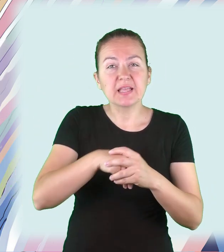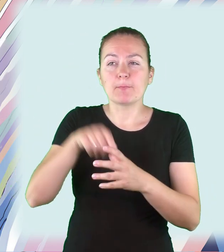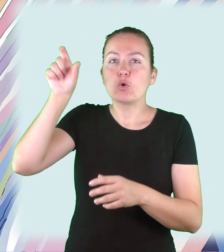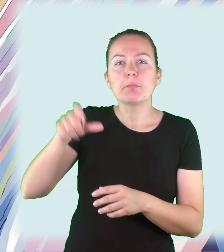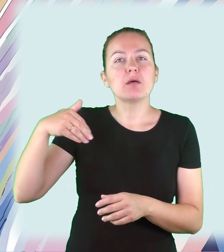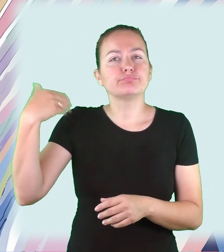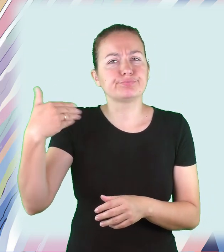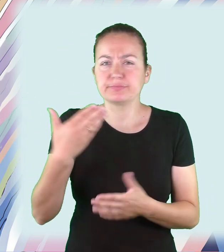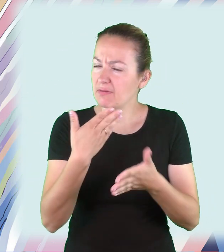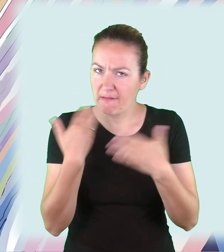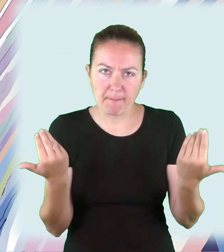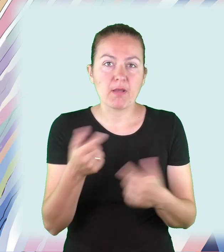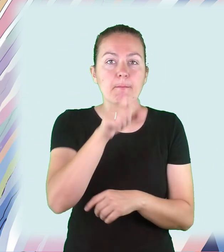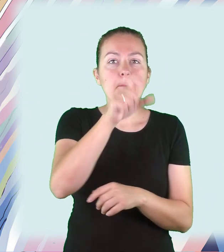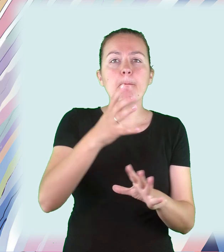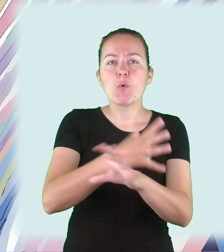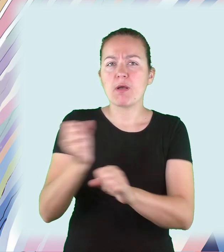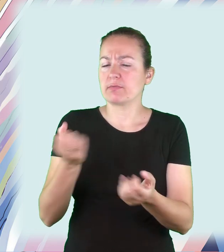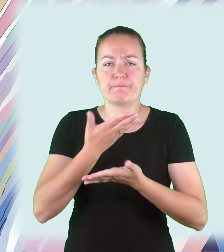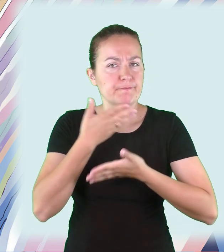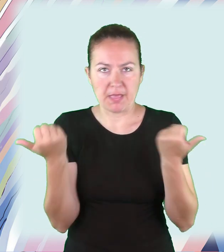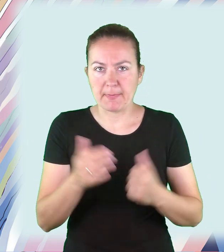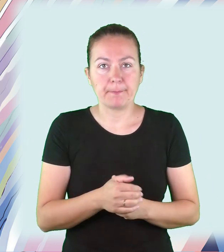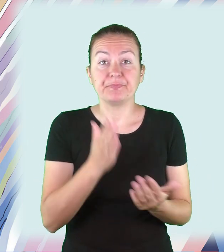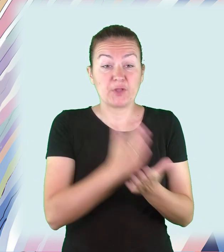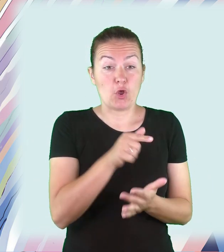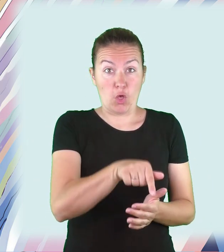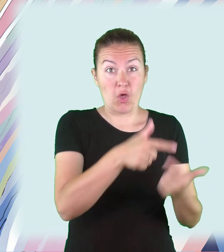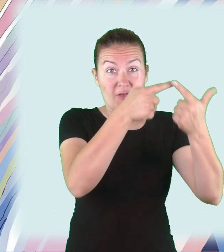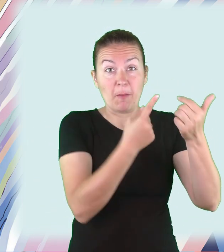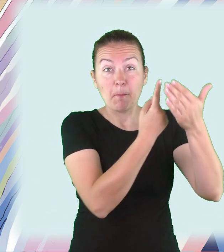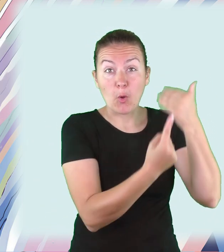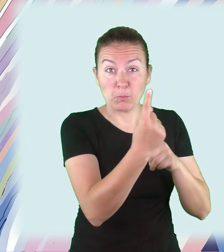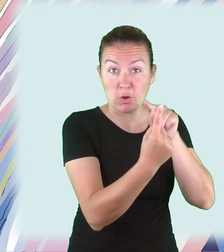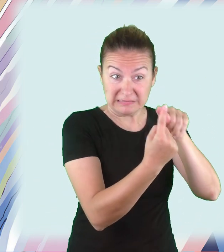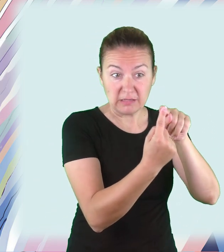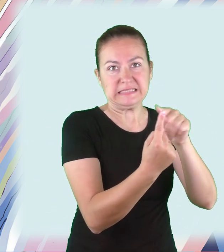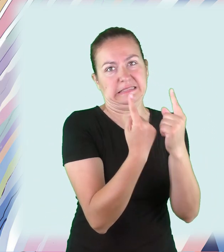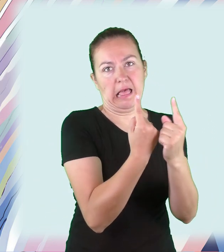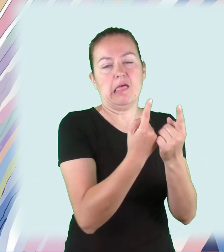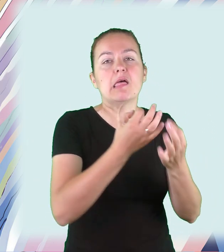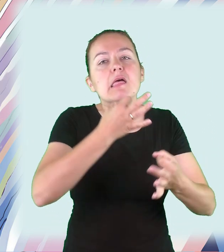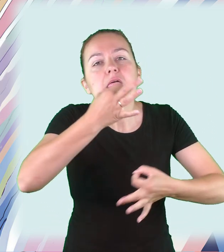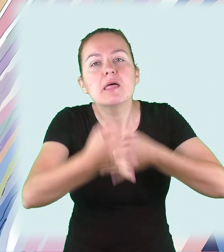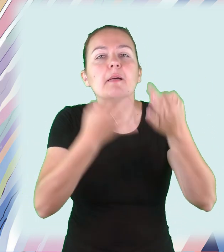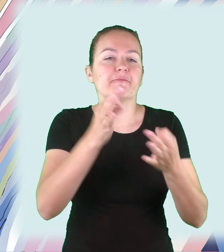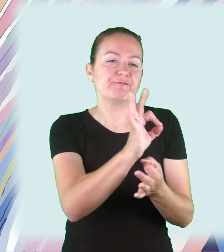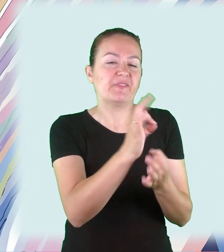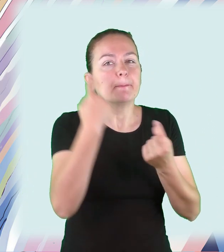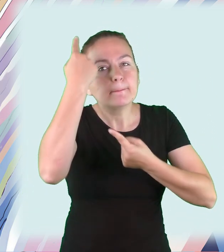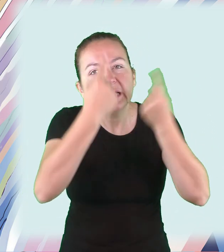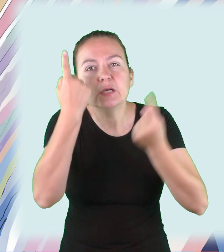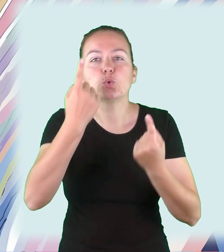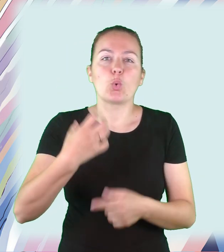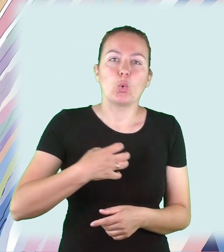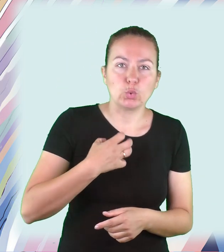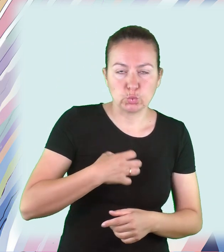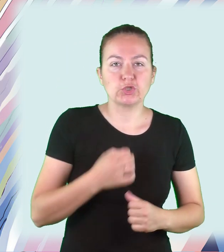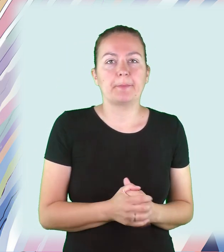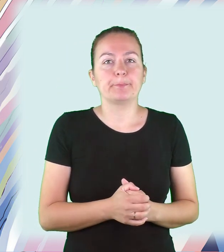Nie ma tam narratora ani bohaterów - jest podmiot liryczny, który wyraża swoje myśli i uczucia.